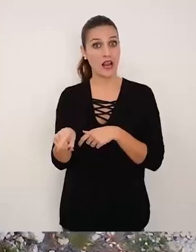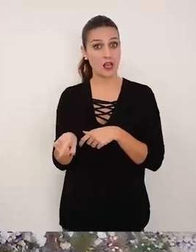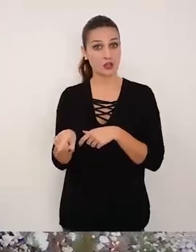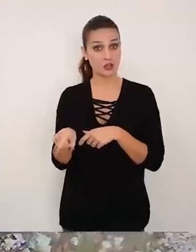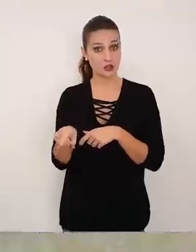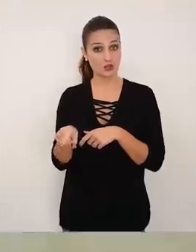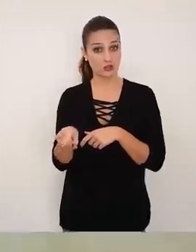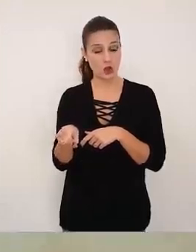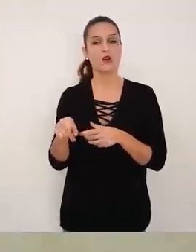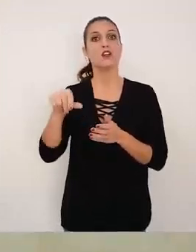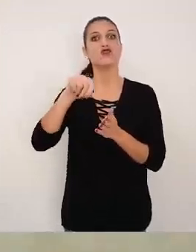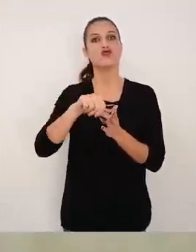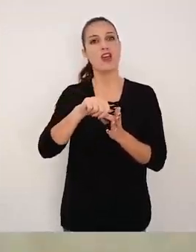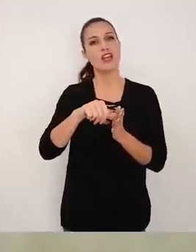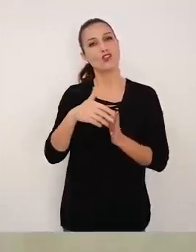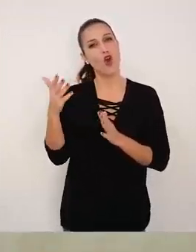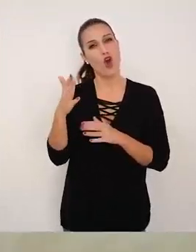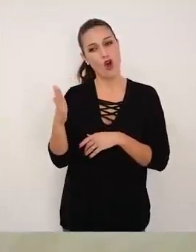centro-levantino della provincia di Lecce.